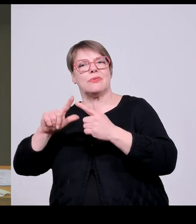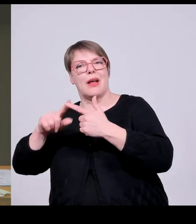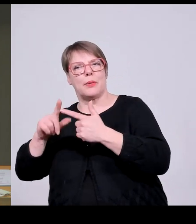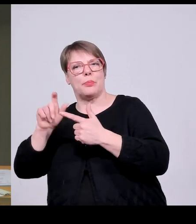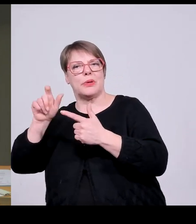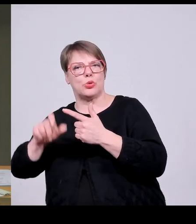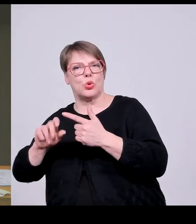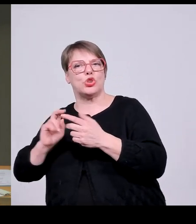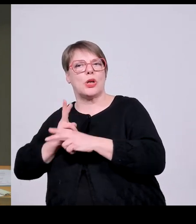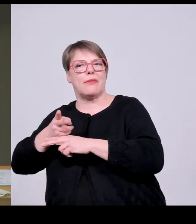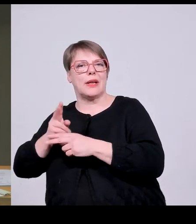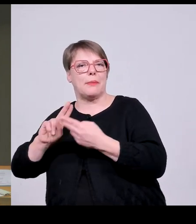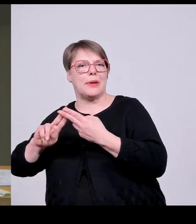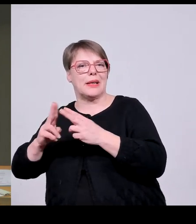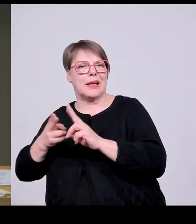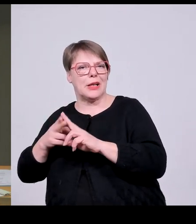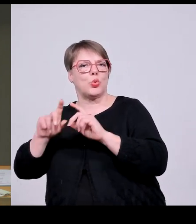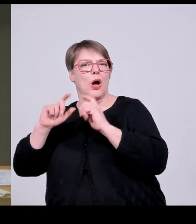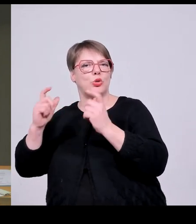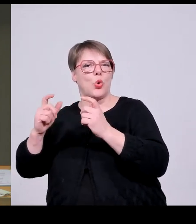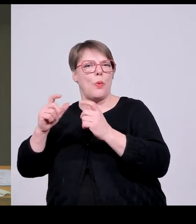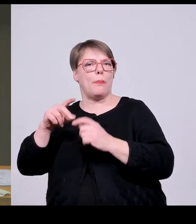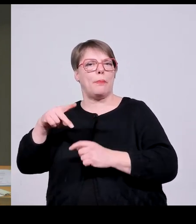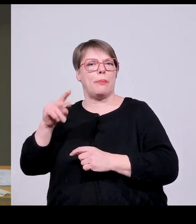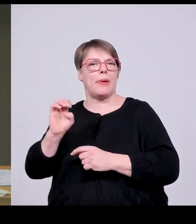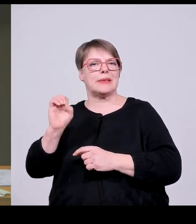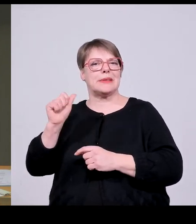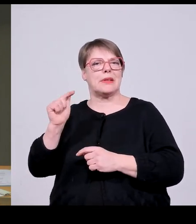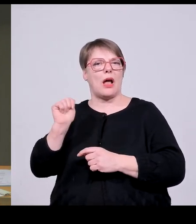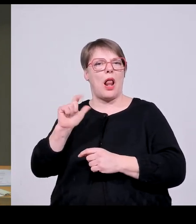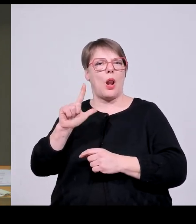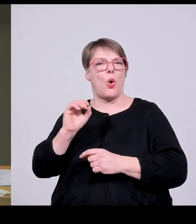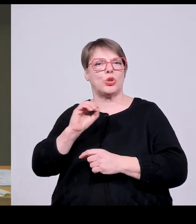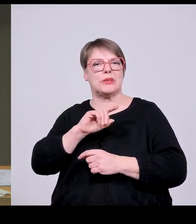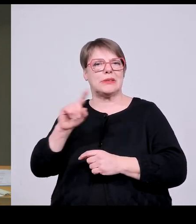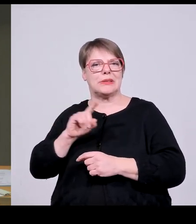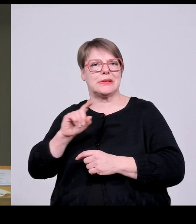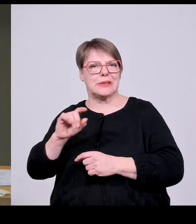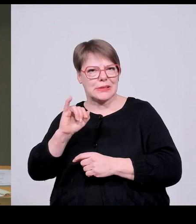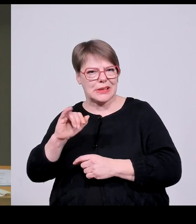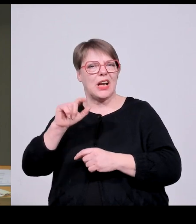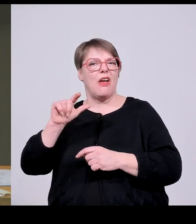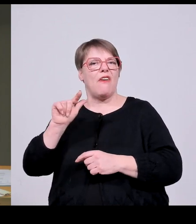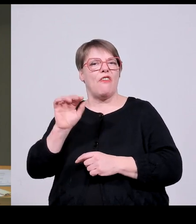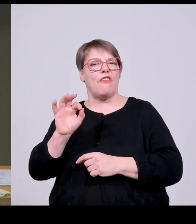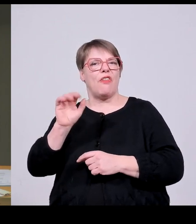gültig 124, ungültig null. Ja 17 nein. 99 Enthaltung ,damit nicht gewählt.